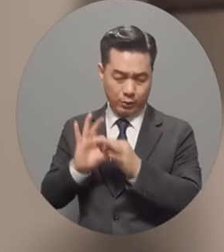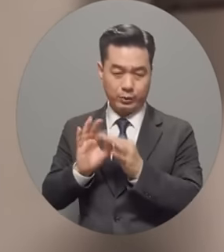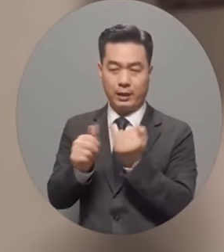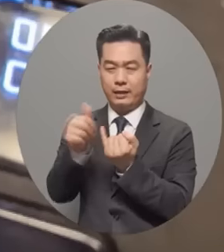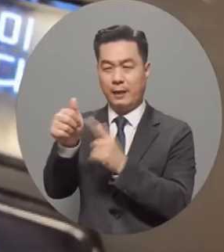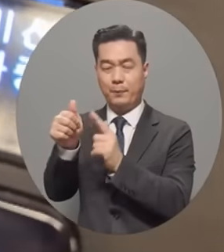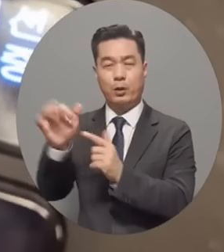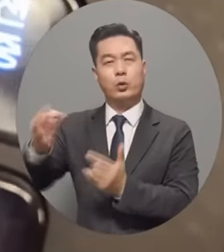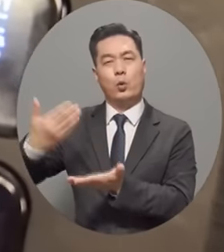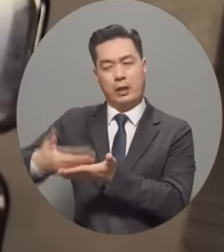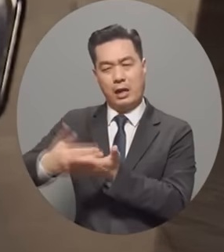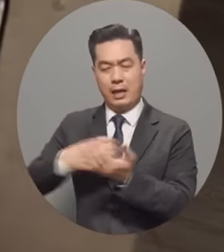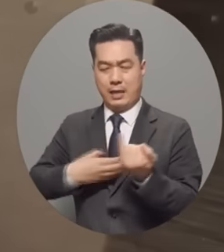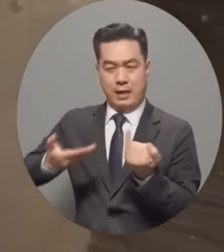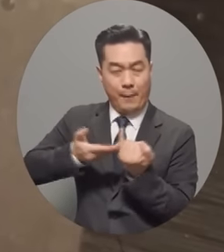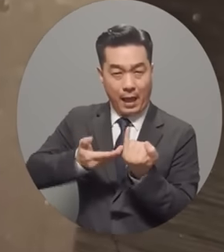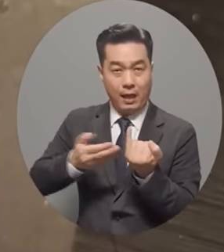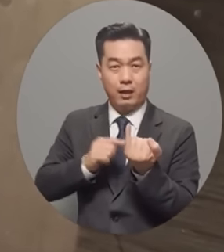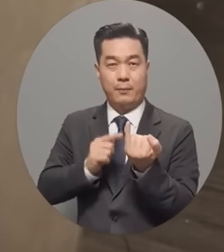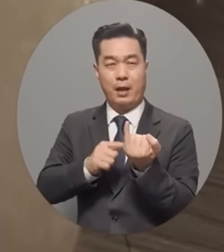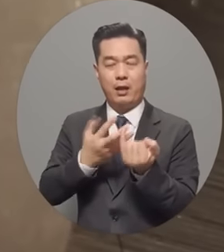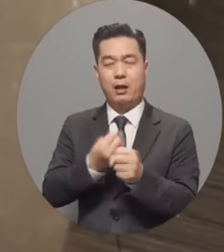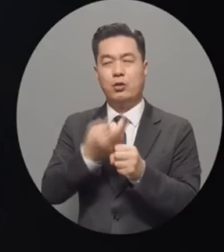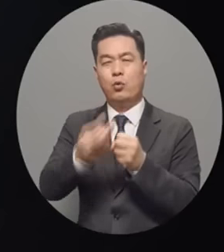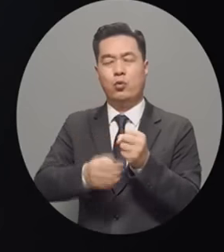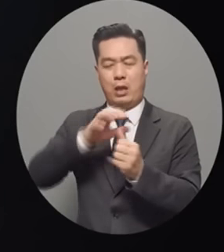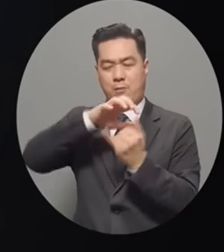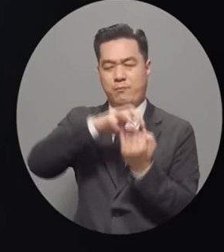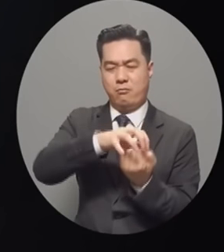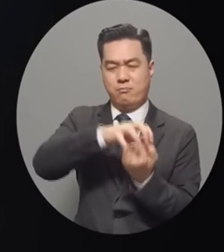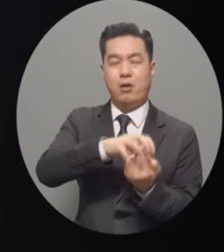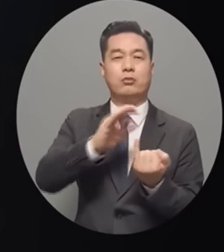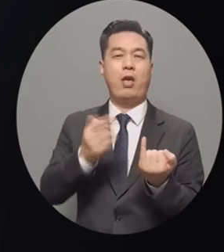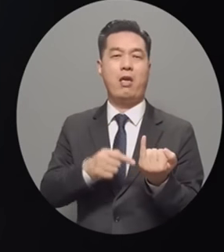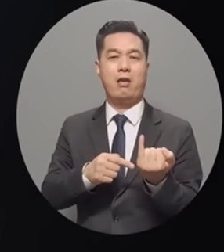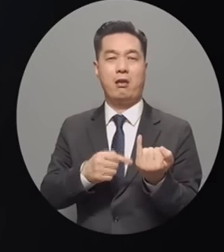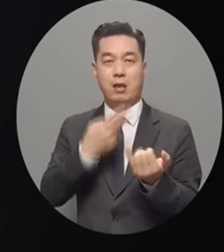터무니없는 계약에 계속되는 남편의 돈 요구와 협박이 임 씨를 수년 동안 옭아맨 겁니다.